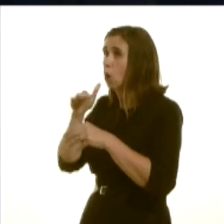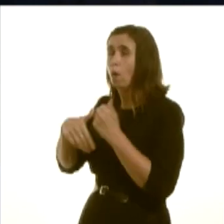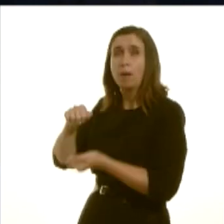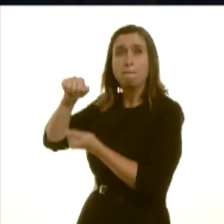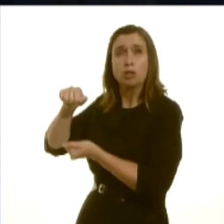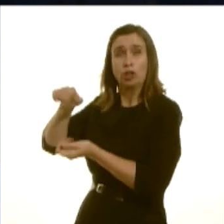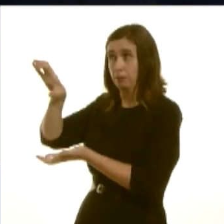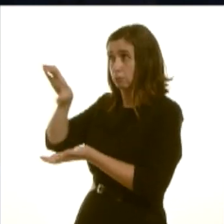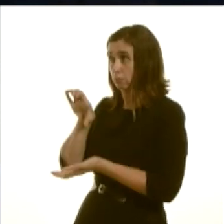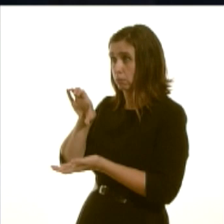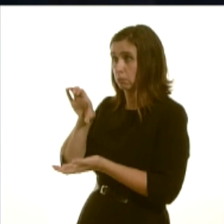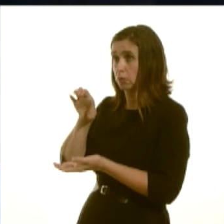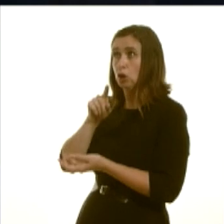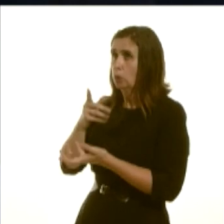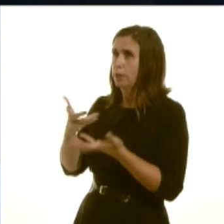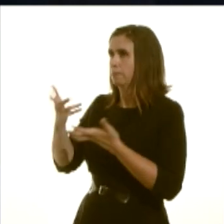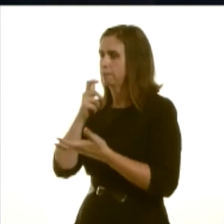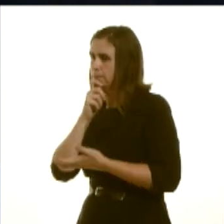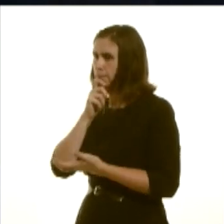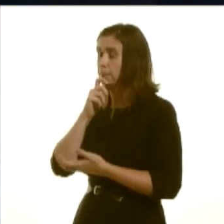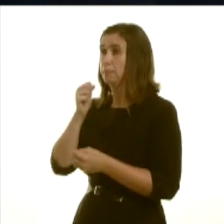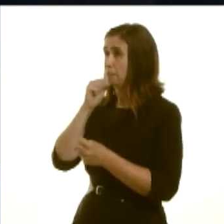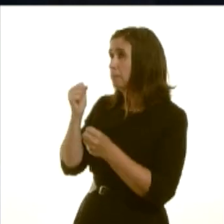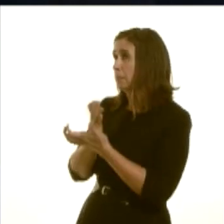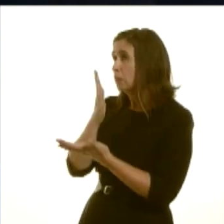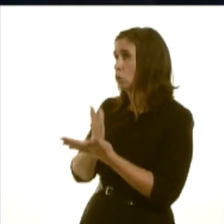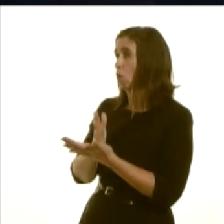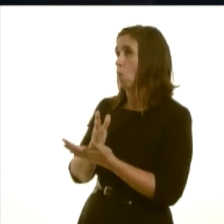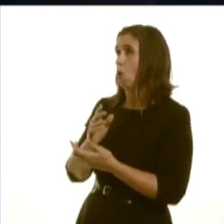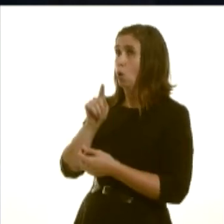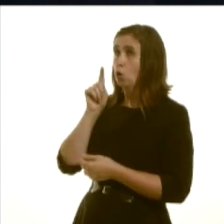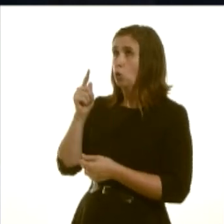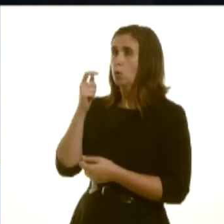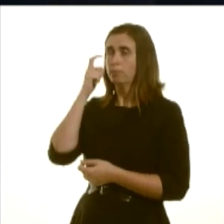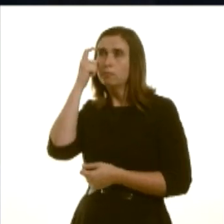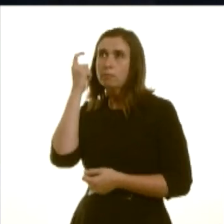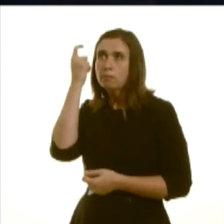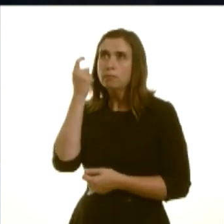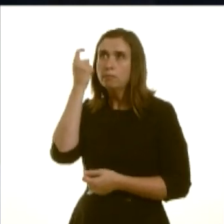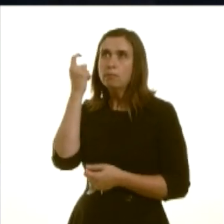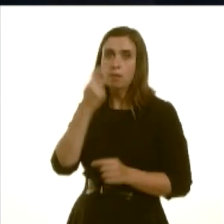gweld beth sydd i’w elwa o ran plant tair a phedair oed o fewn y gyfundrefn addysg os